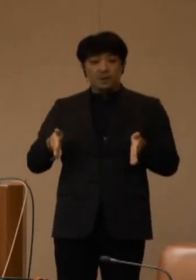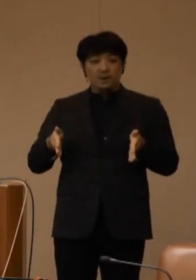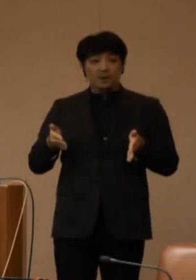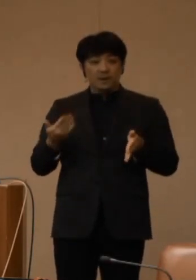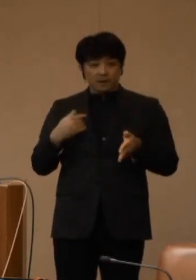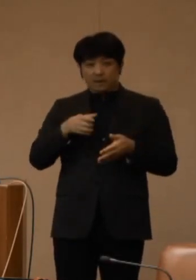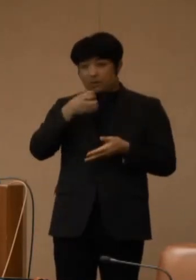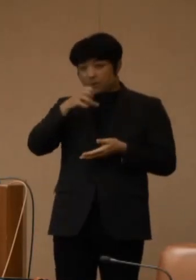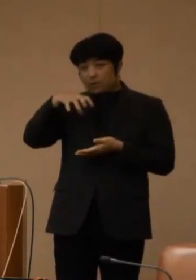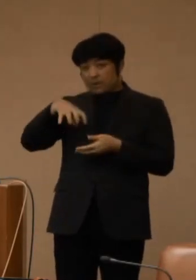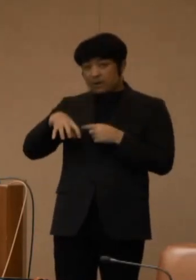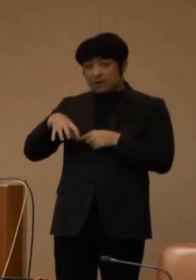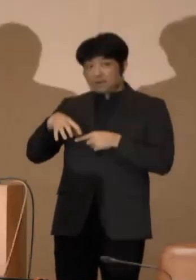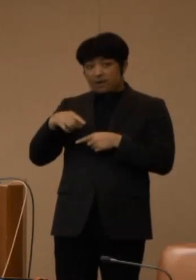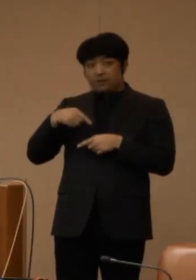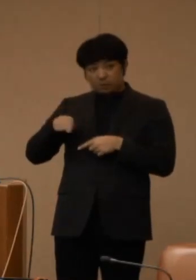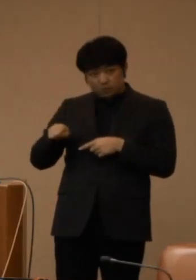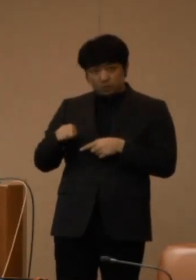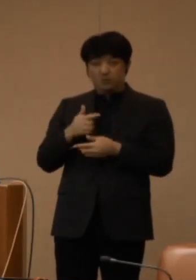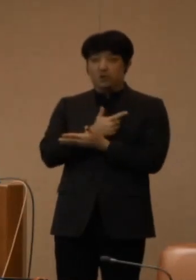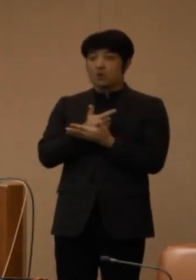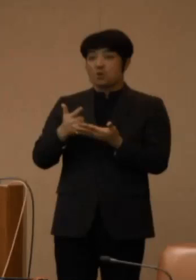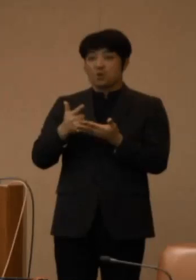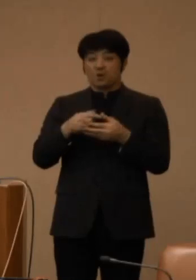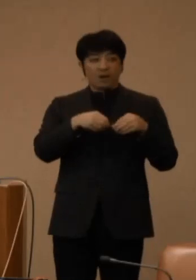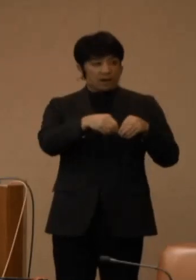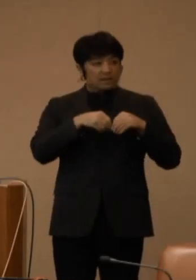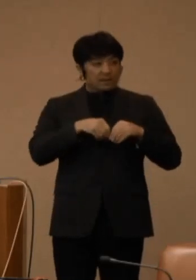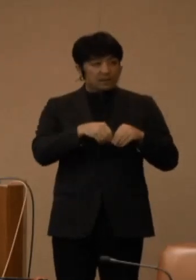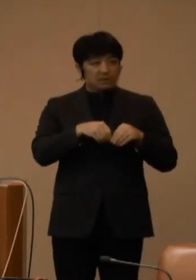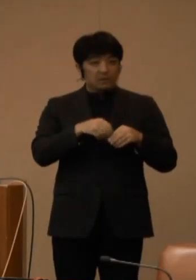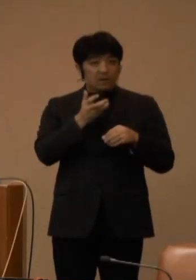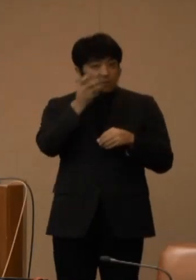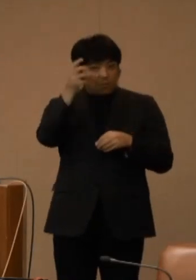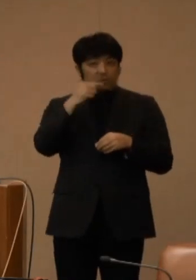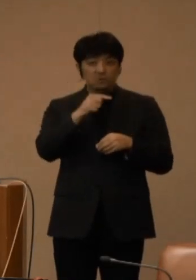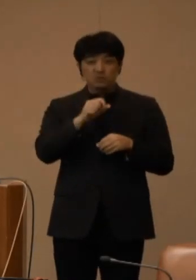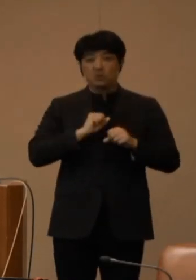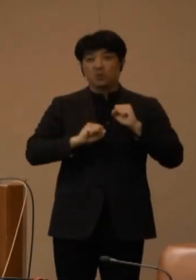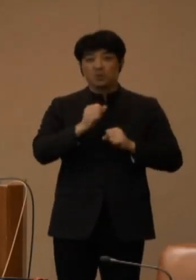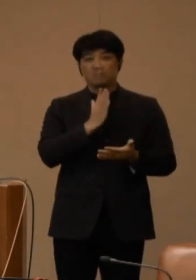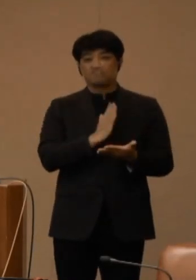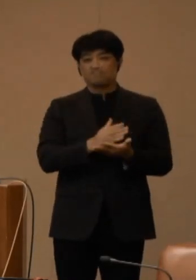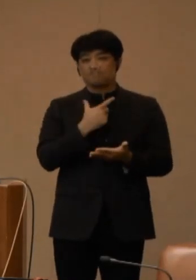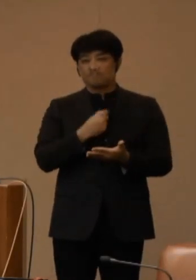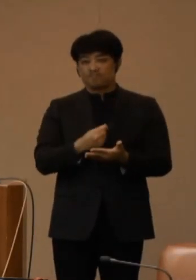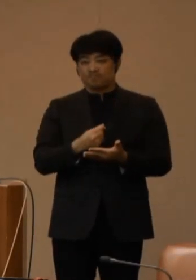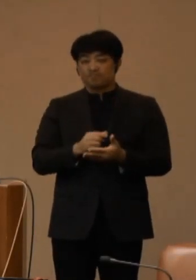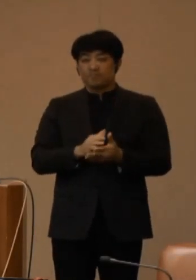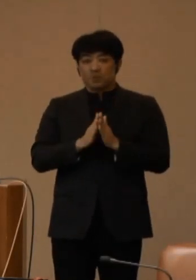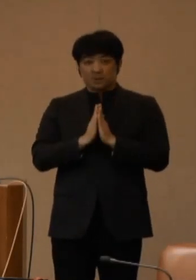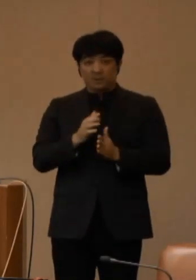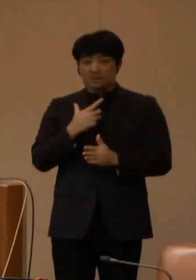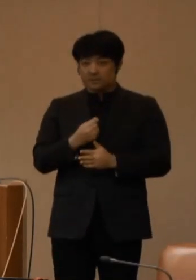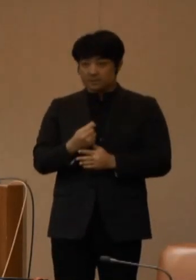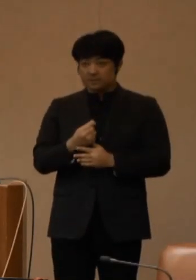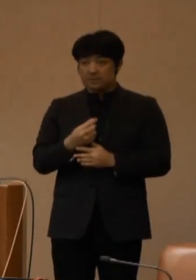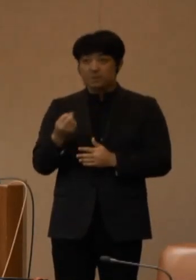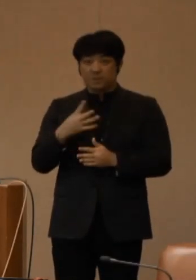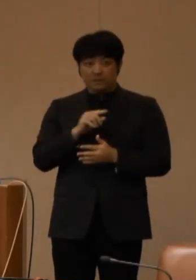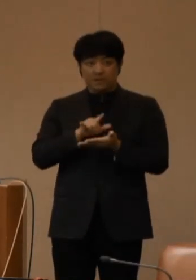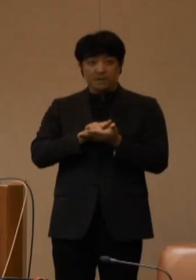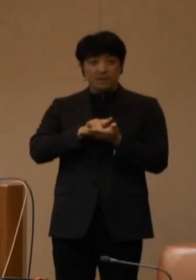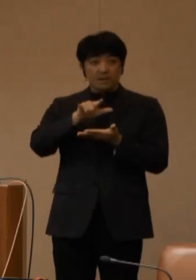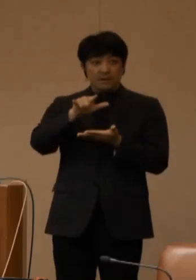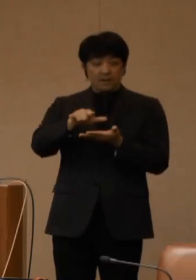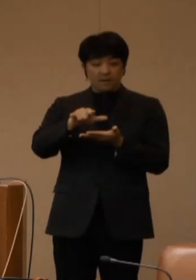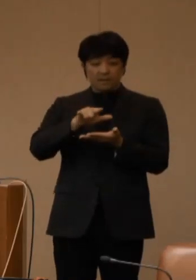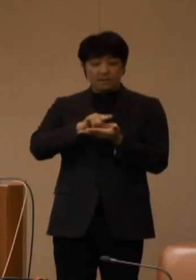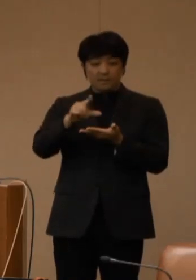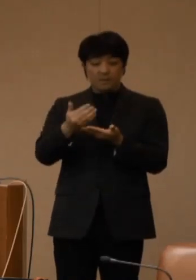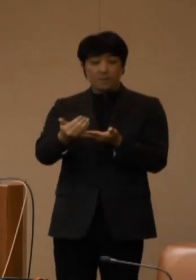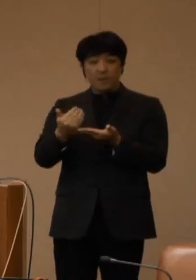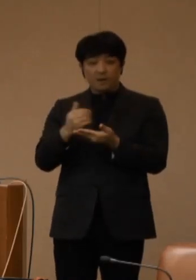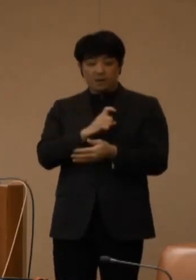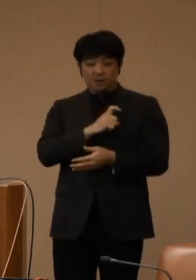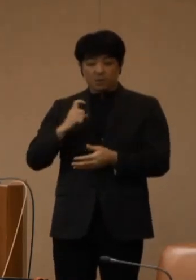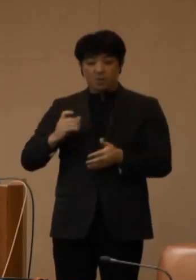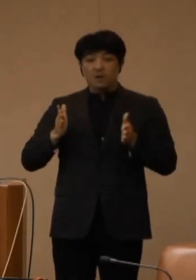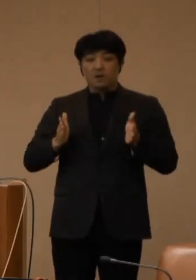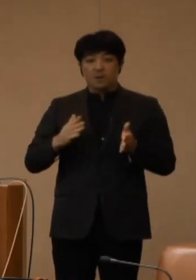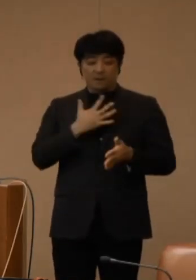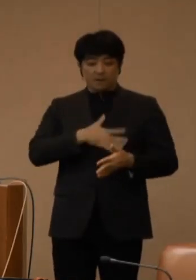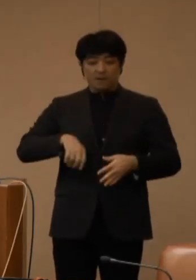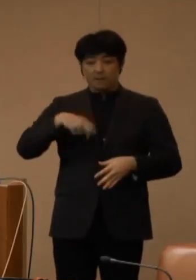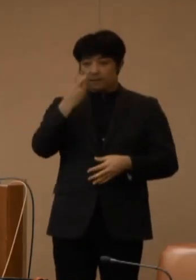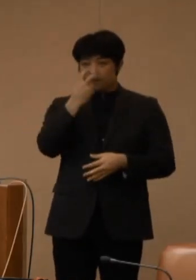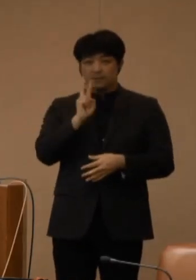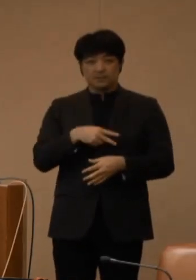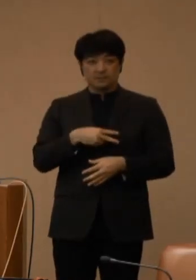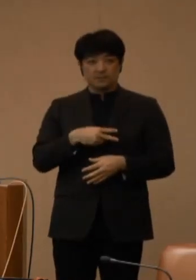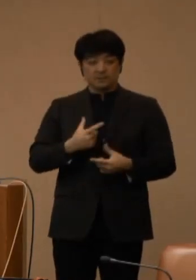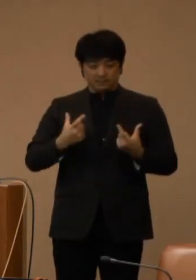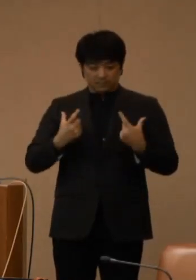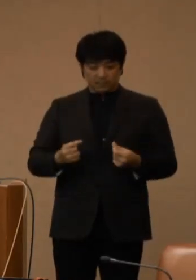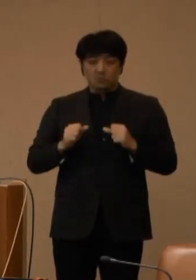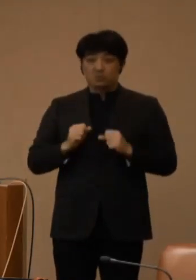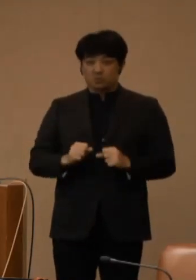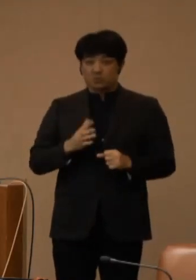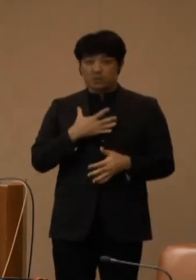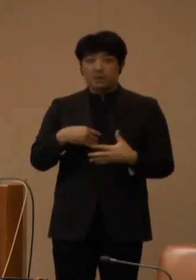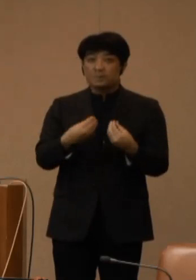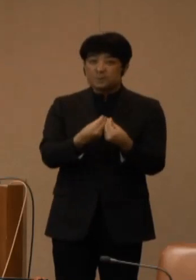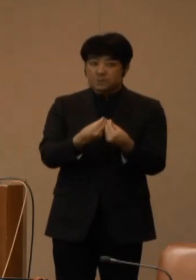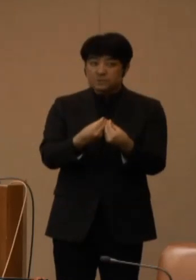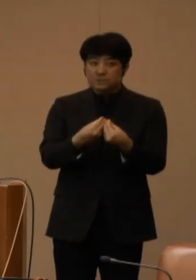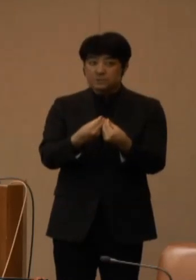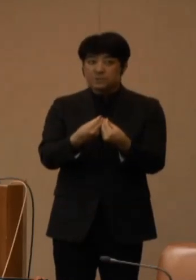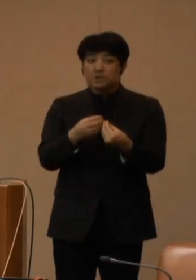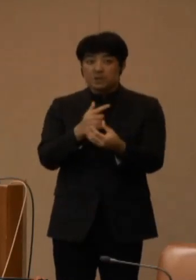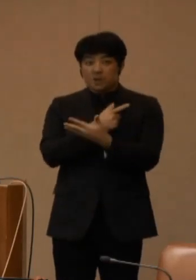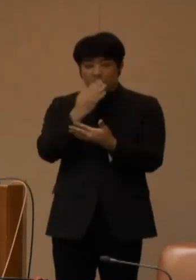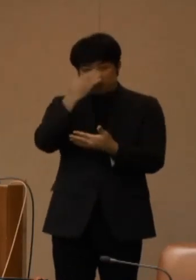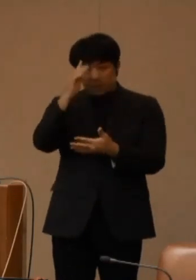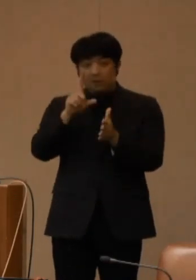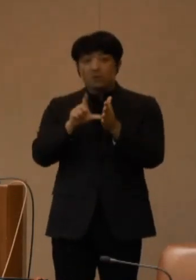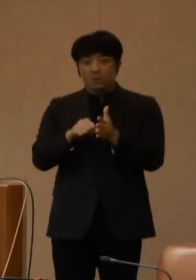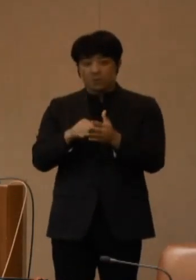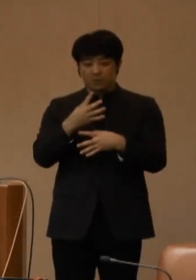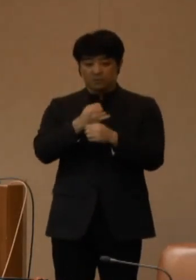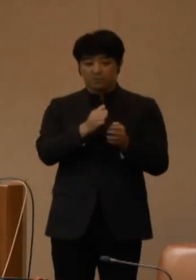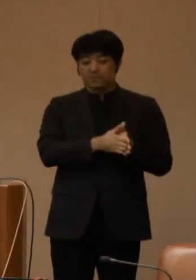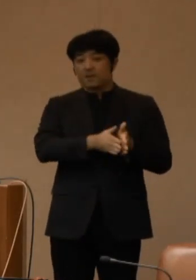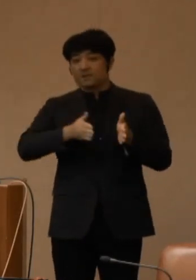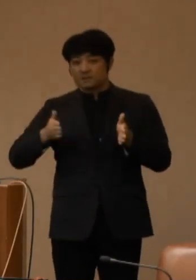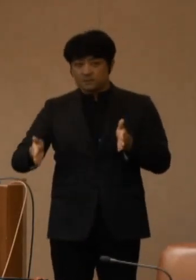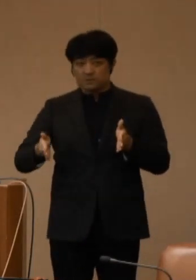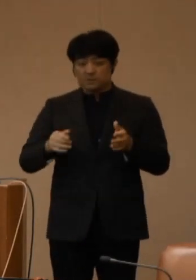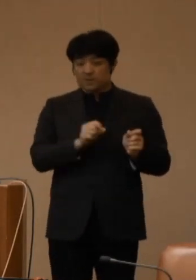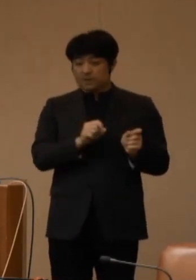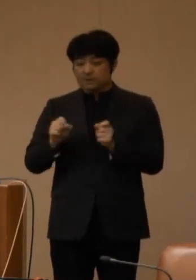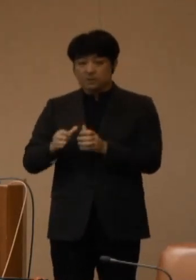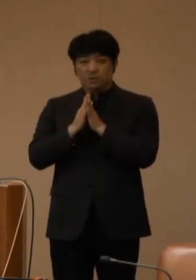感染リスクが高まる行動は控えていただくようお願いいたします。そして、さらに帰省前10日間は体調管理を徹底し、体調がすぐれないとき体調不良時は帰省の延期を検討していただきたいと思います。